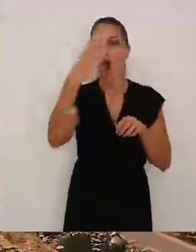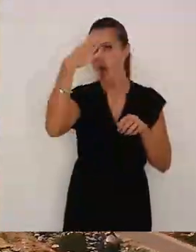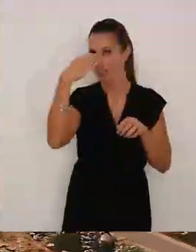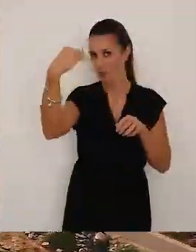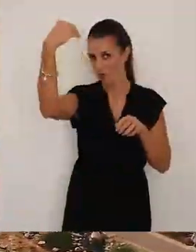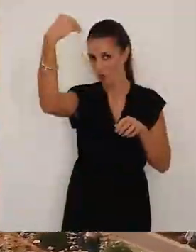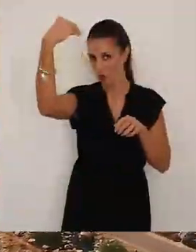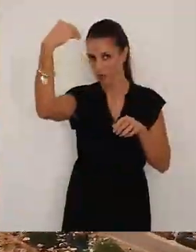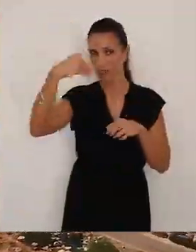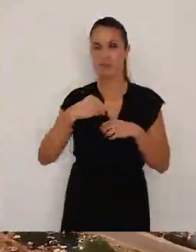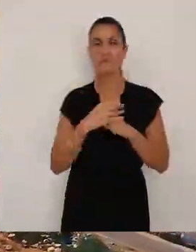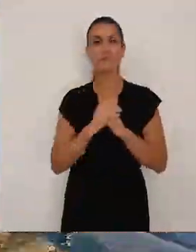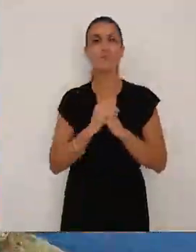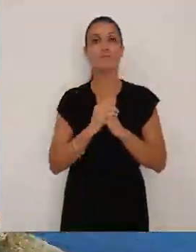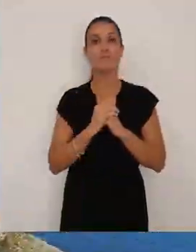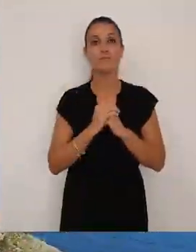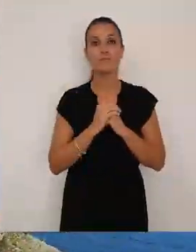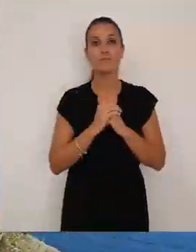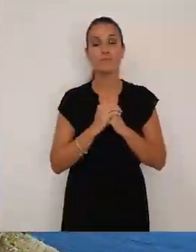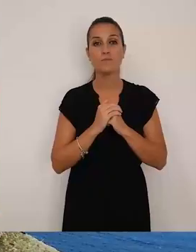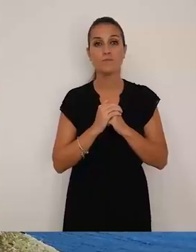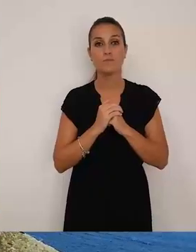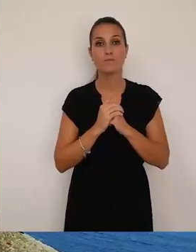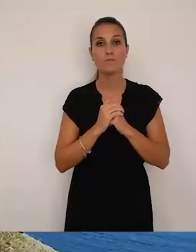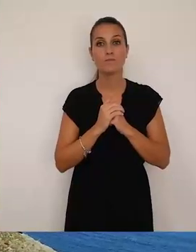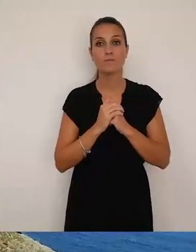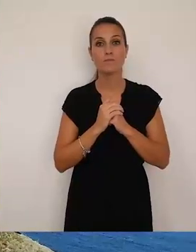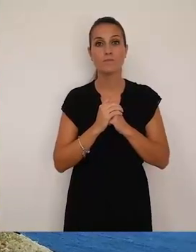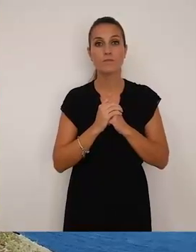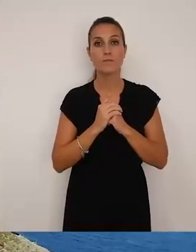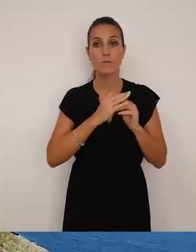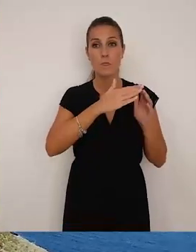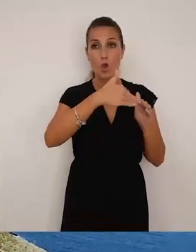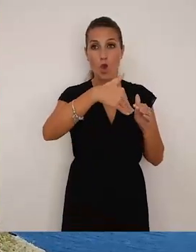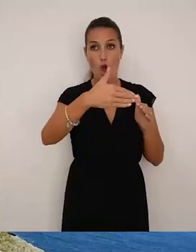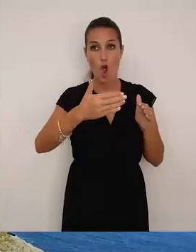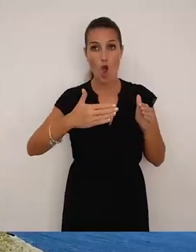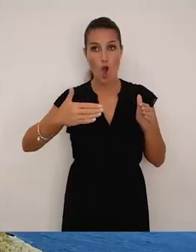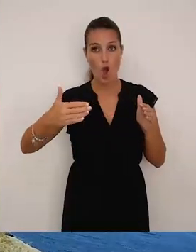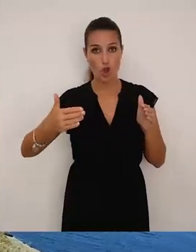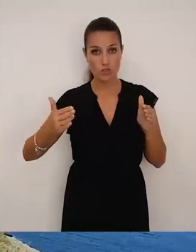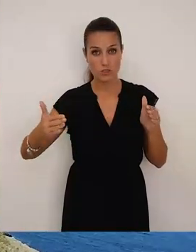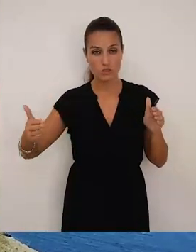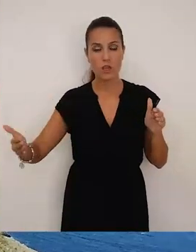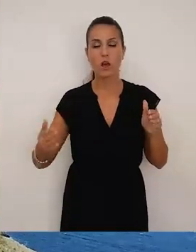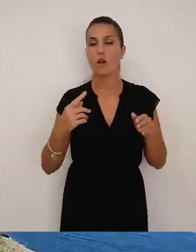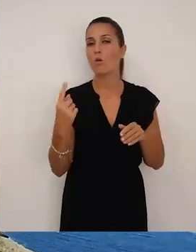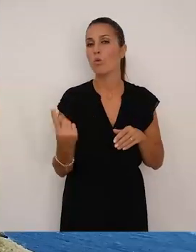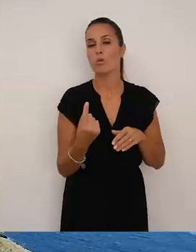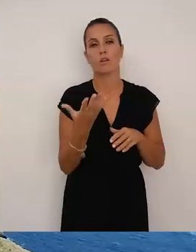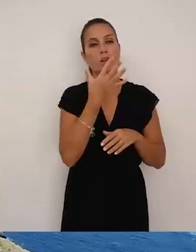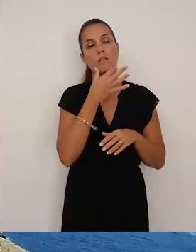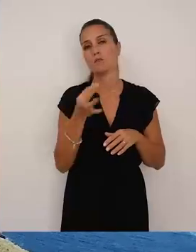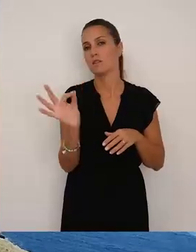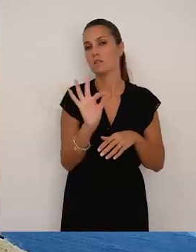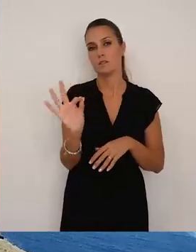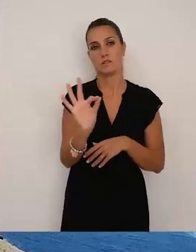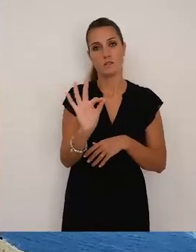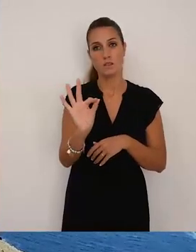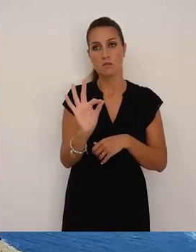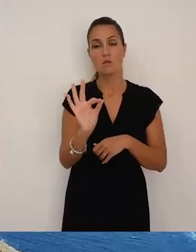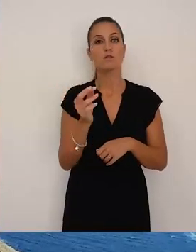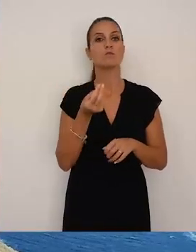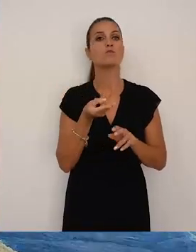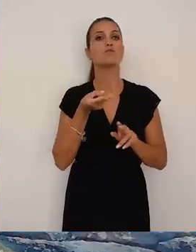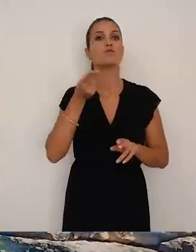Il sistema costiero, offre una bellezza unica nel suo genere, caratterizzato soprattutto